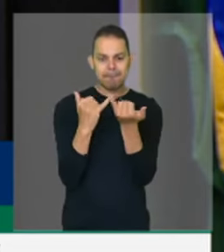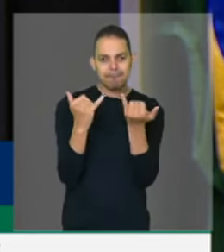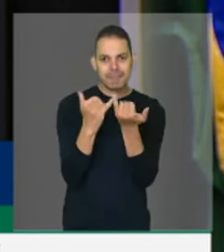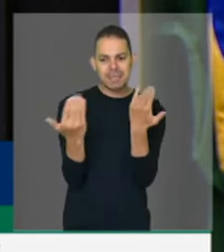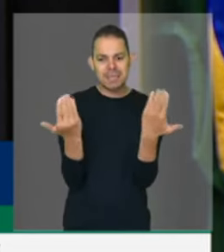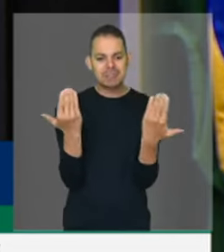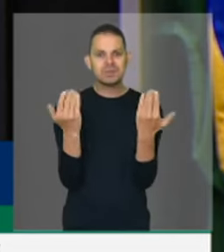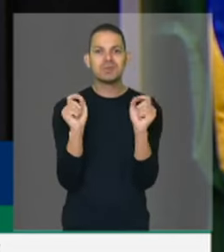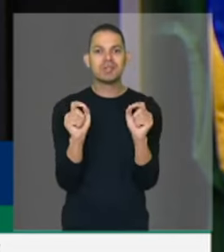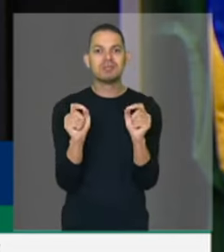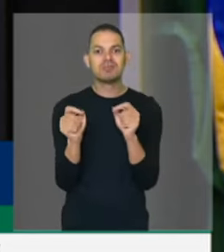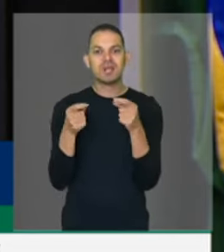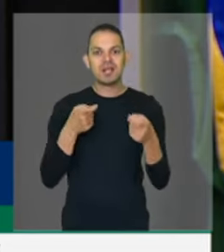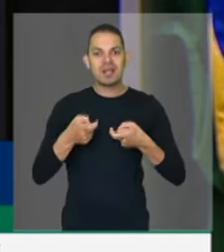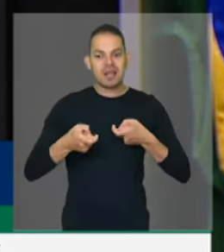NÓS TEMOS NÚMEROS DE GUERRA. MORRE-SE MAIS NO BRASIL POR